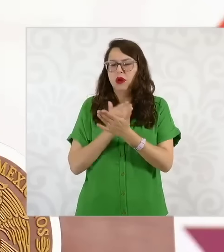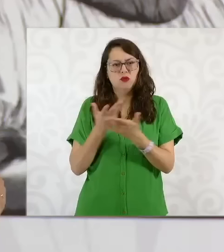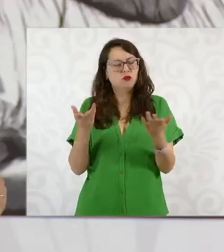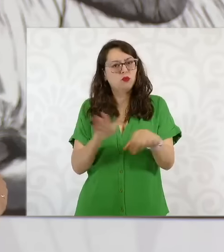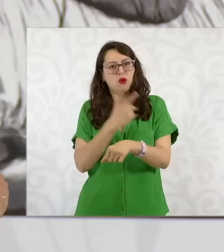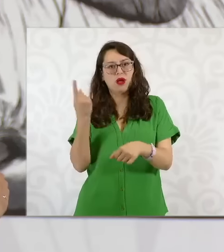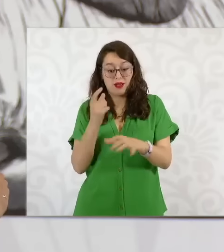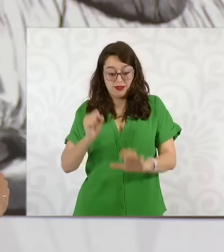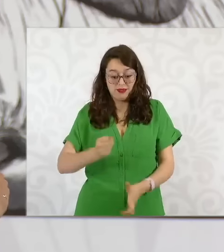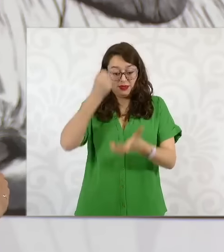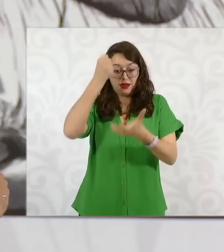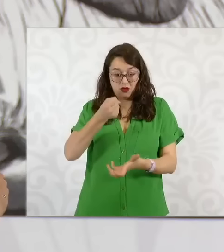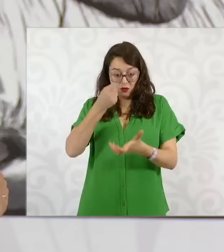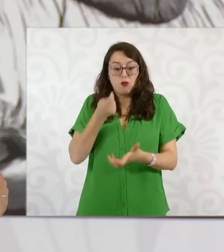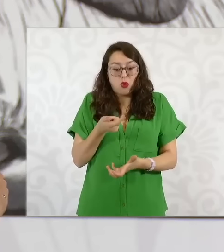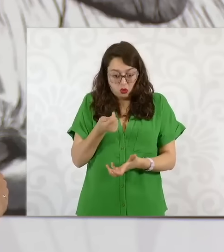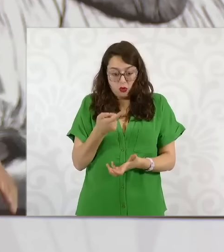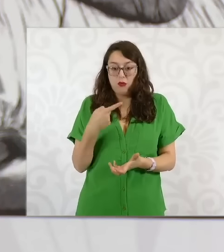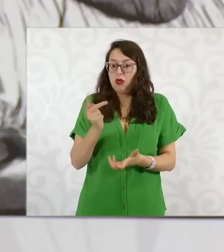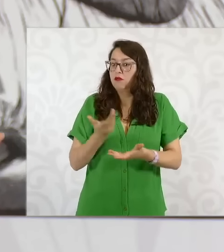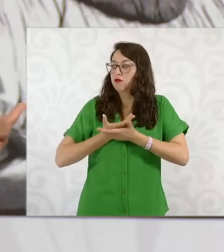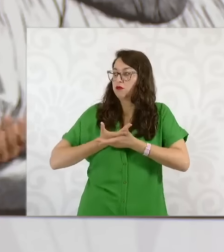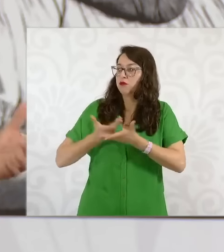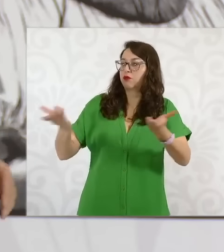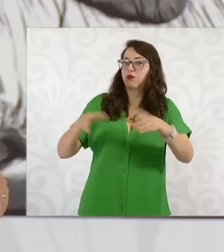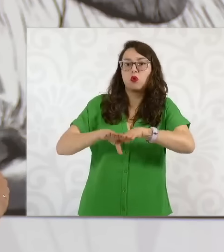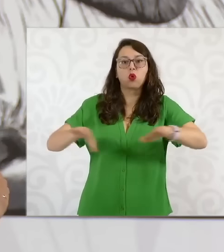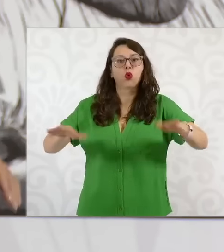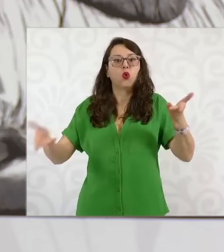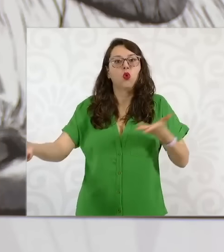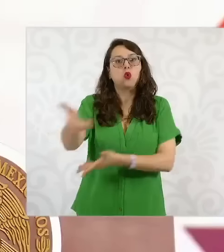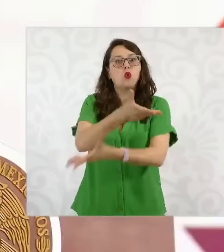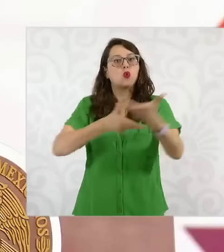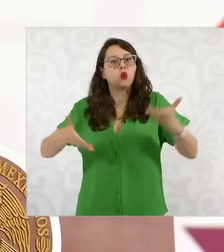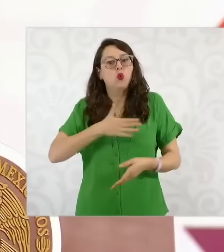en unas cuantas manos. Entonces, cuando hablamos de prosperidad compartida es eso.